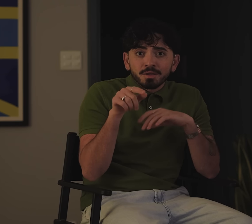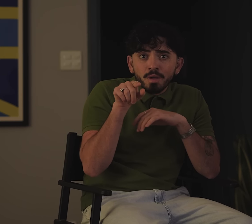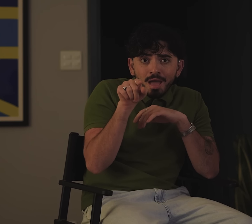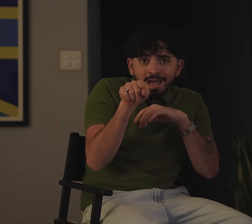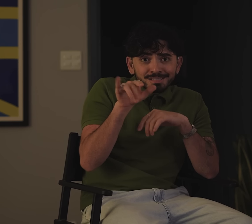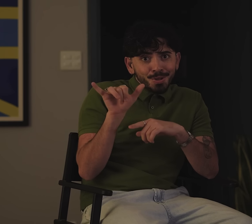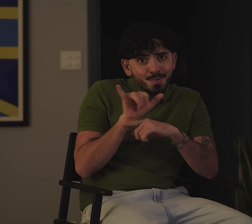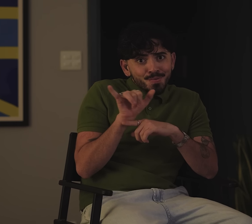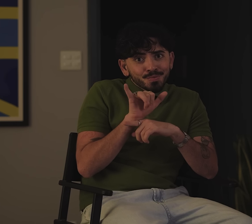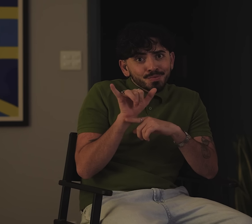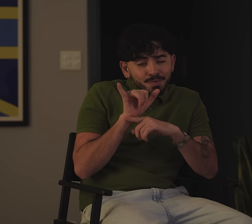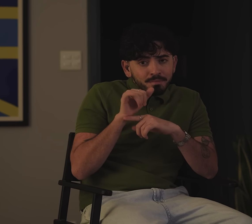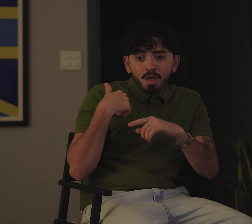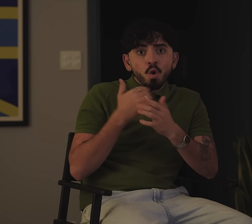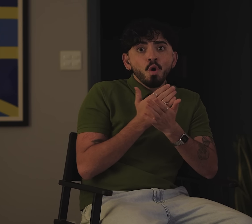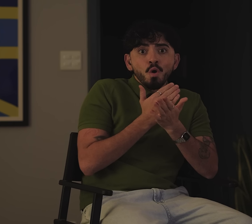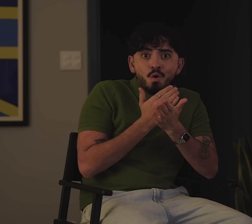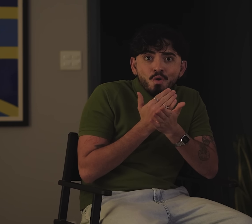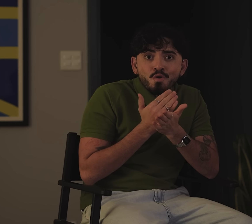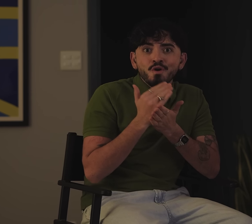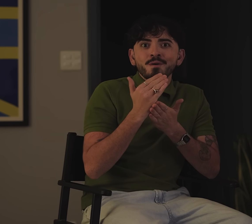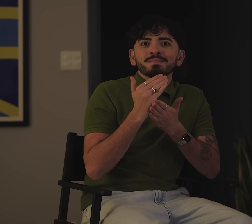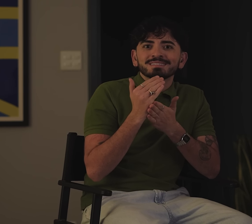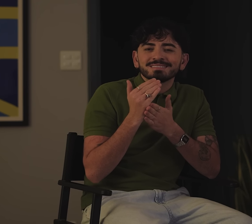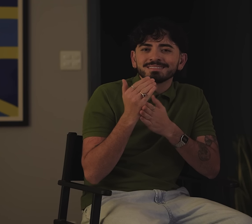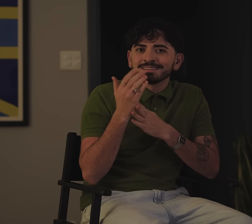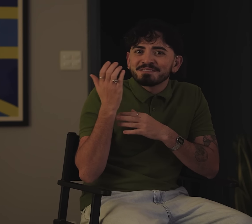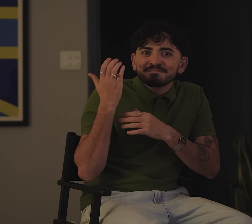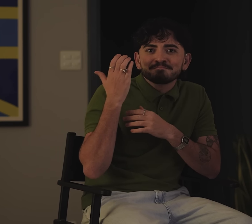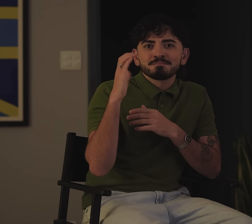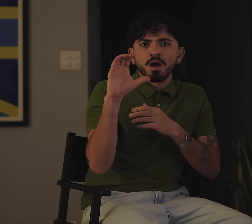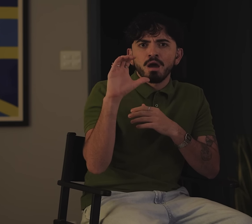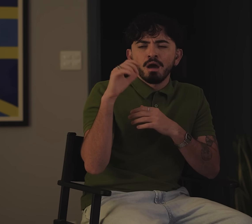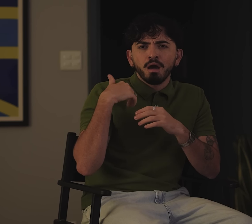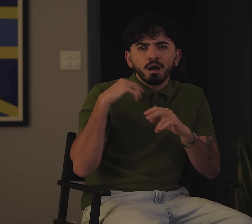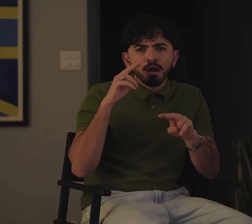Foi assim que comecei a fazer no meu canal…